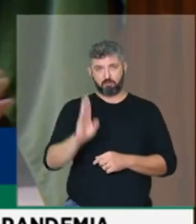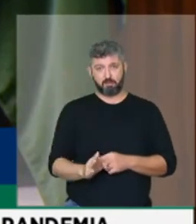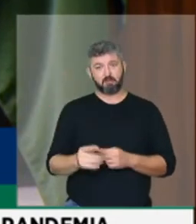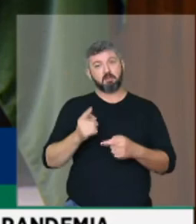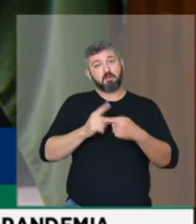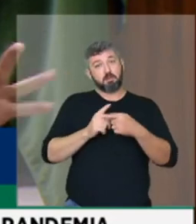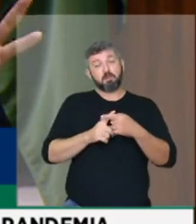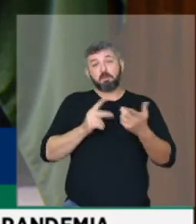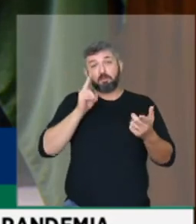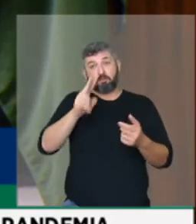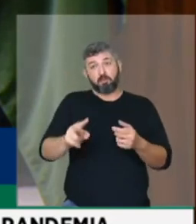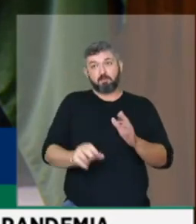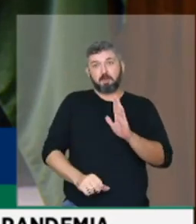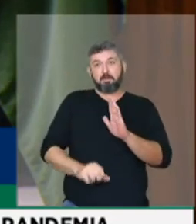PRIMEIRA REUNIÃO DO COPOM,